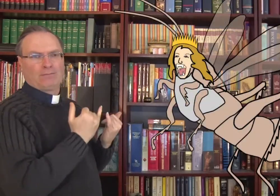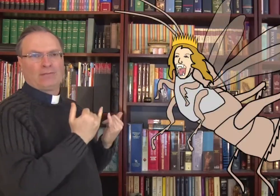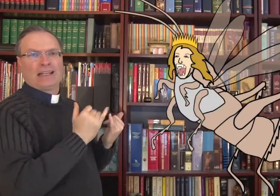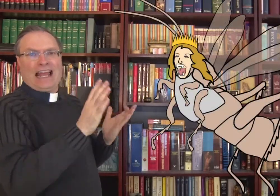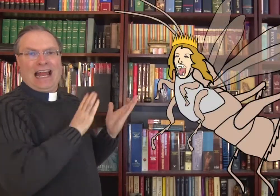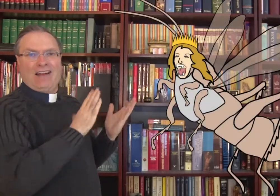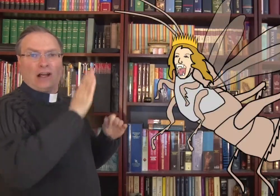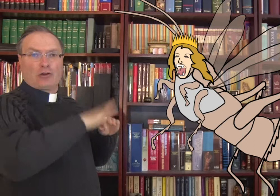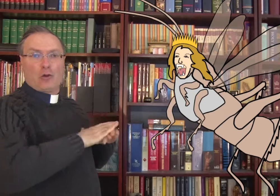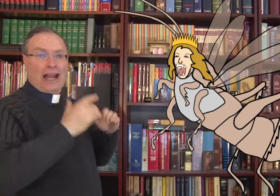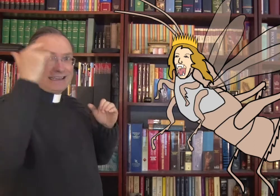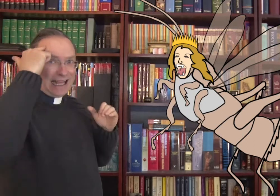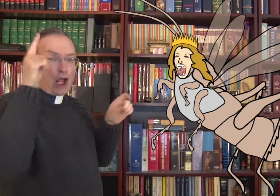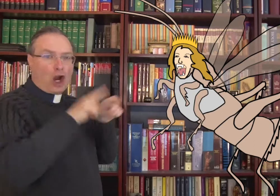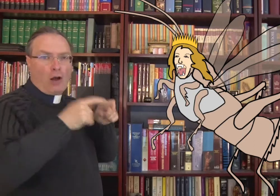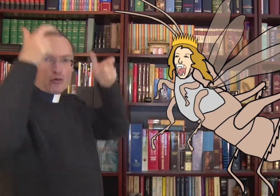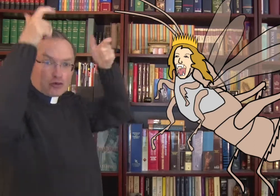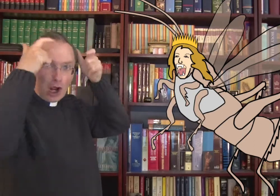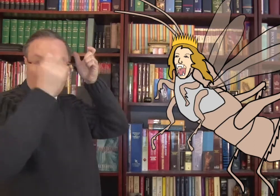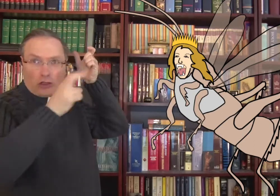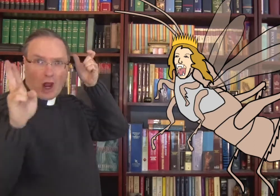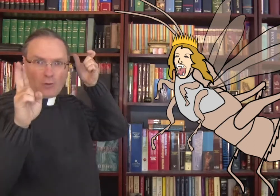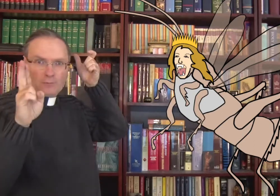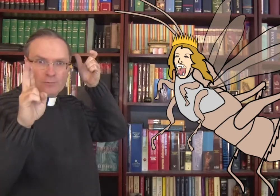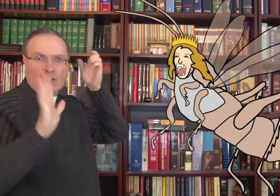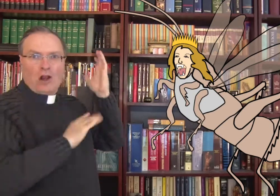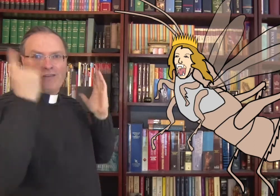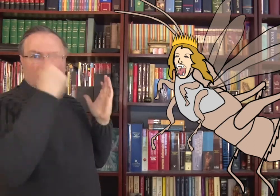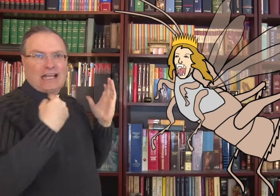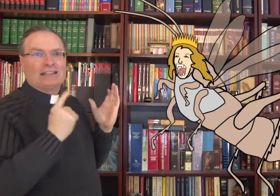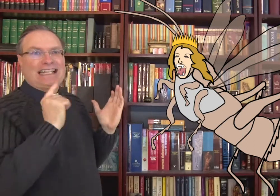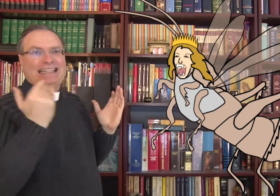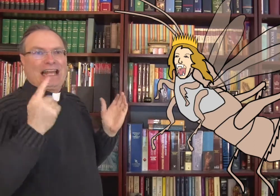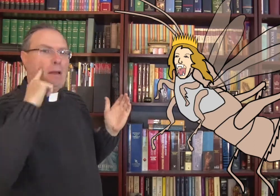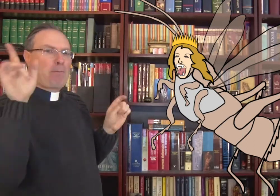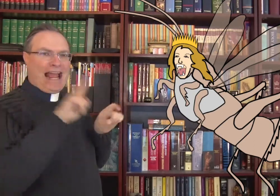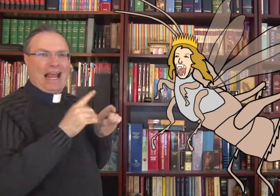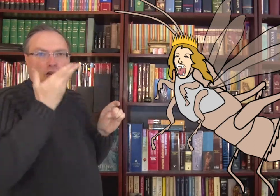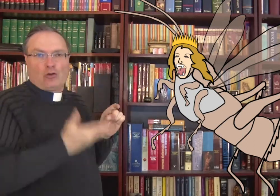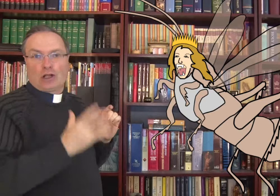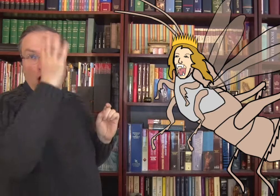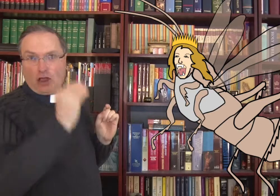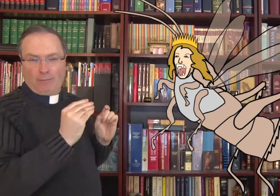Elles avaient sur la tête comme une couronne d'or, et leur visage était pareil à celui d'un homme.